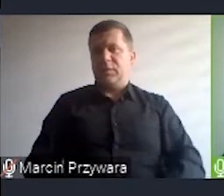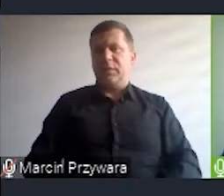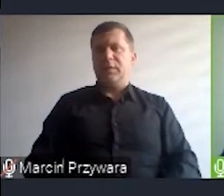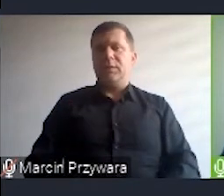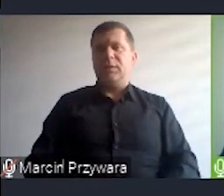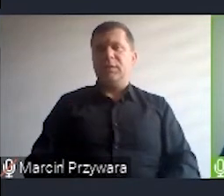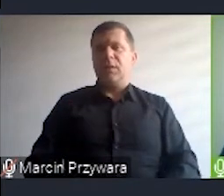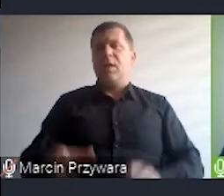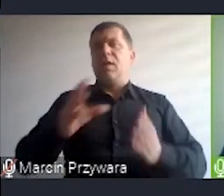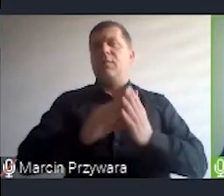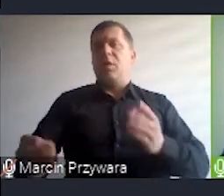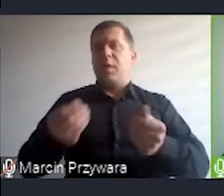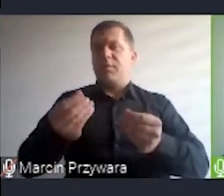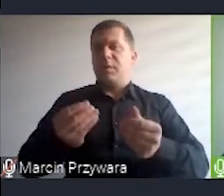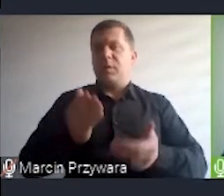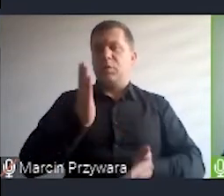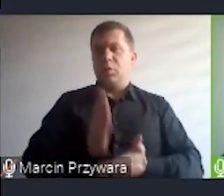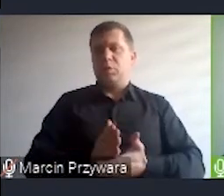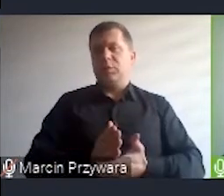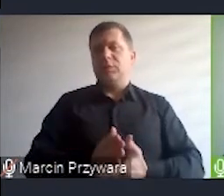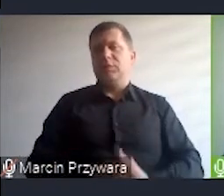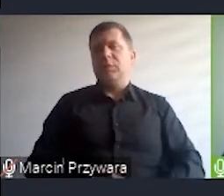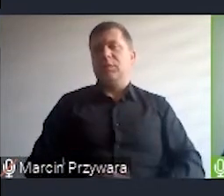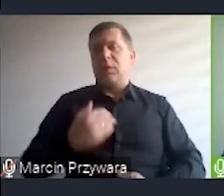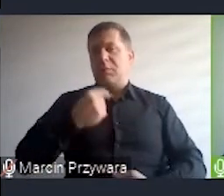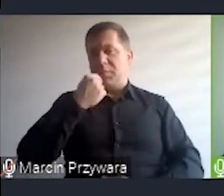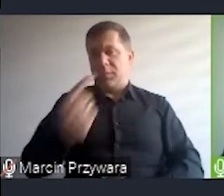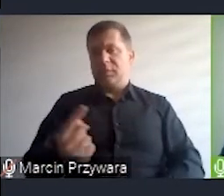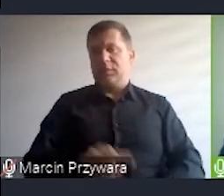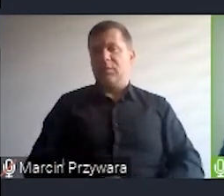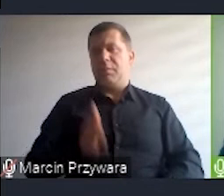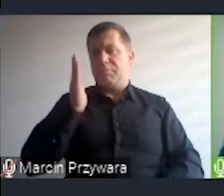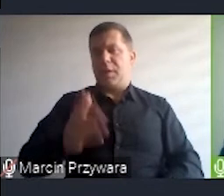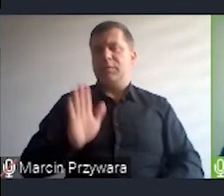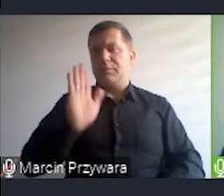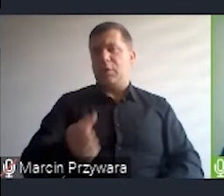Formy finansowania jak już wymieniłem, będziecie Państwo mieli trzy.